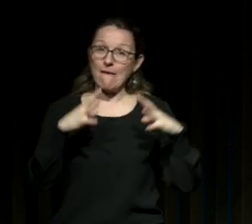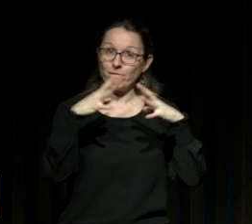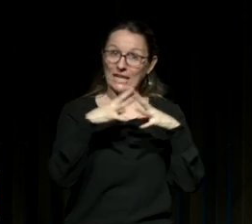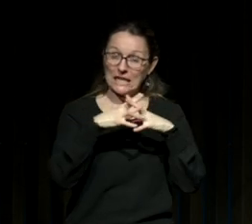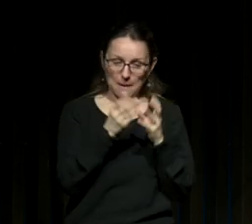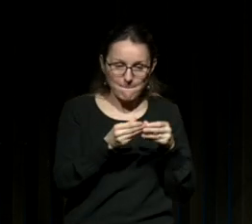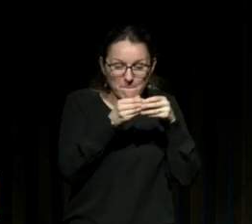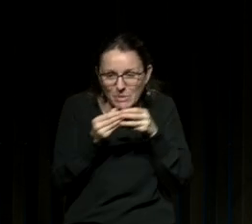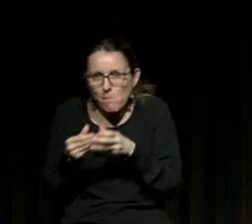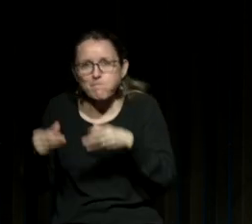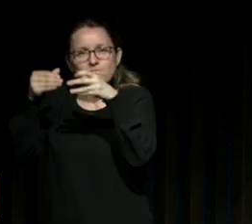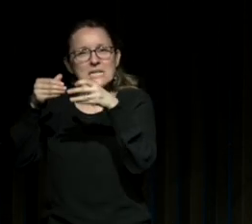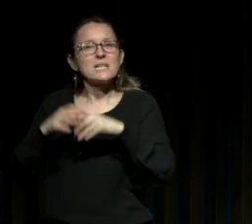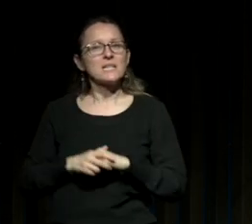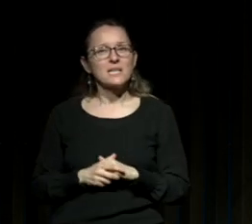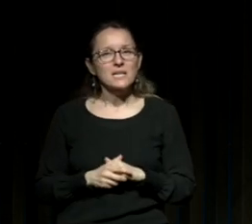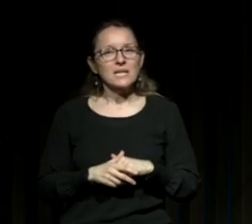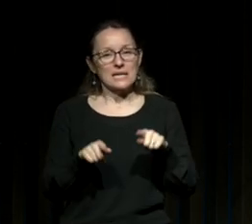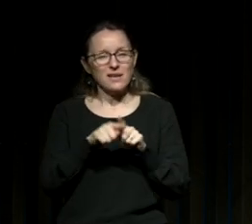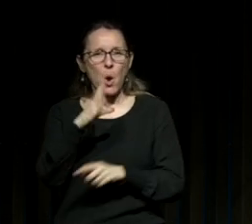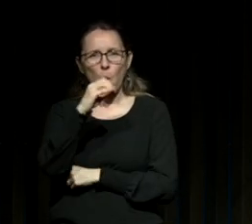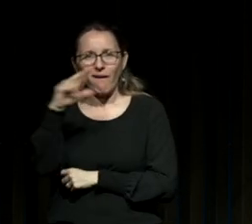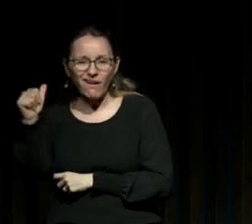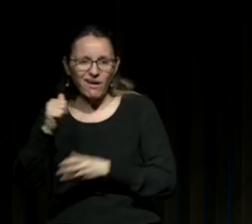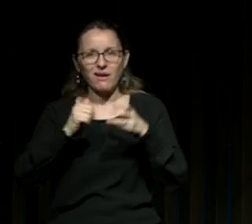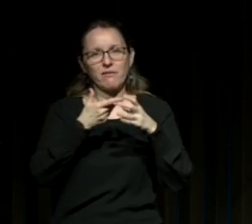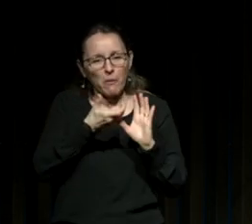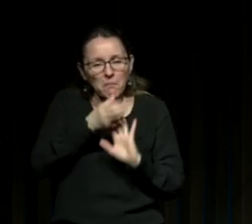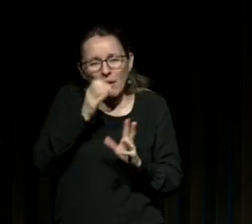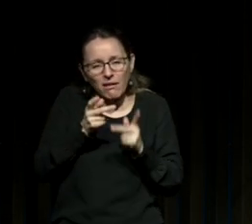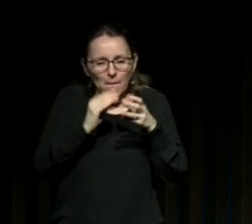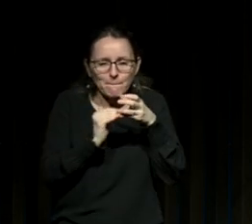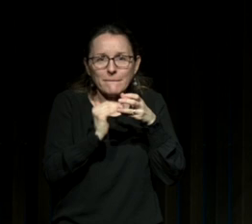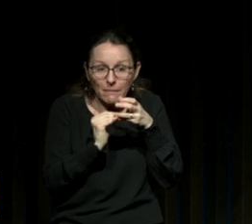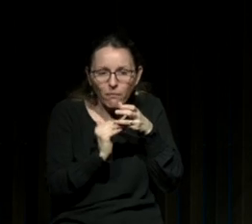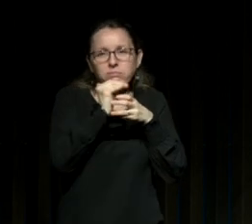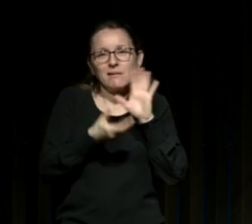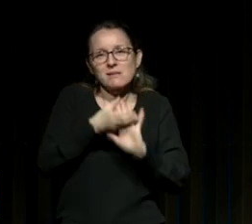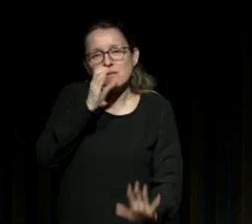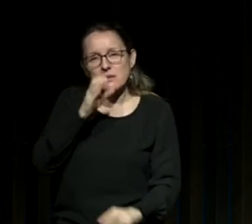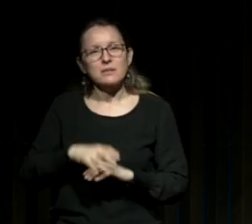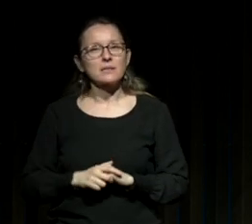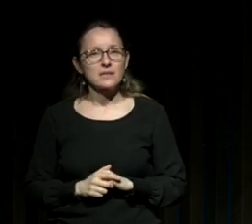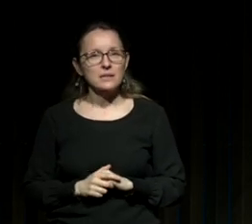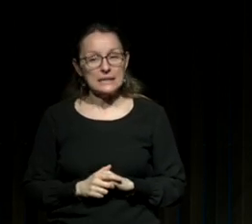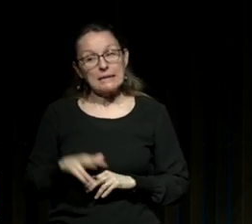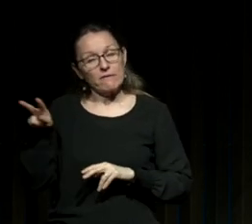corn les portions ont augmenté il ya des travaux scientifiques très bien mené qui montre que quand